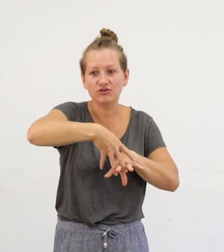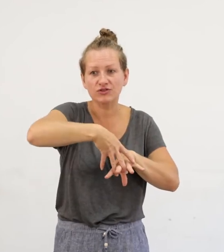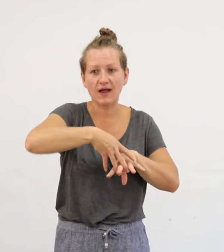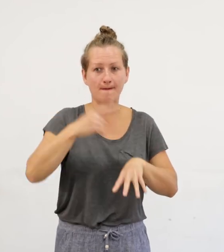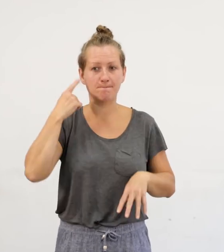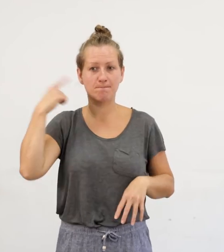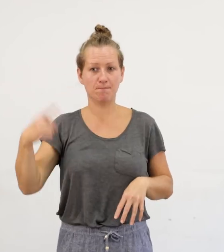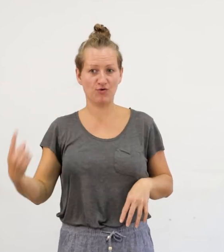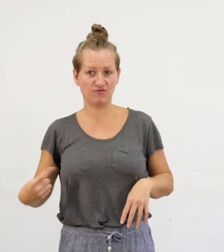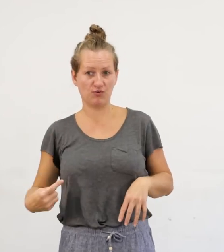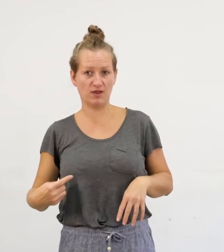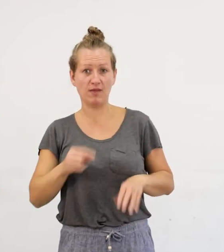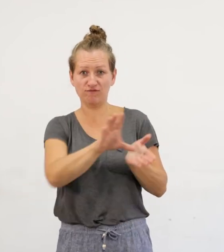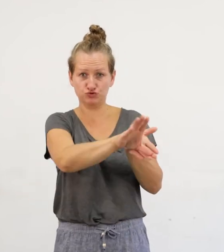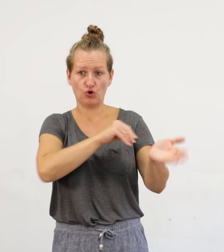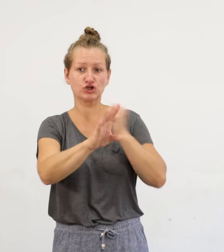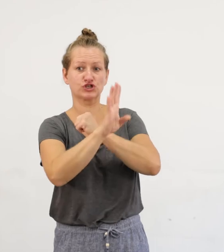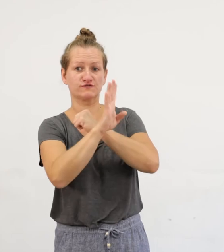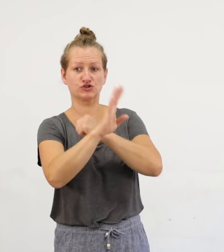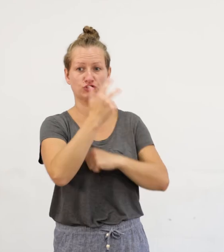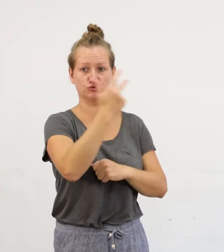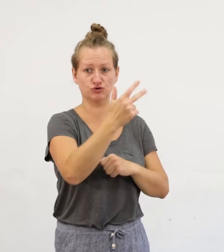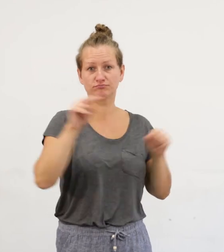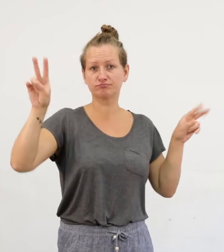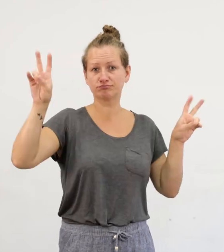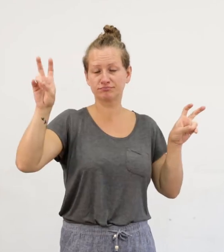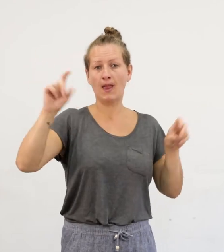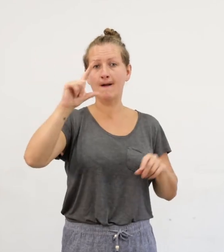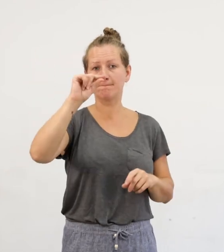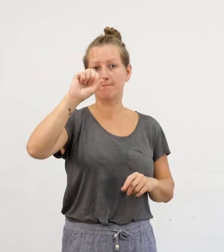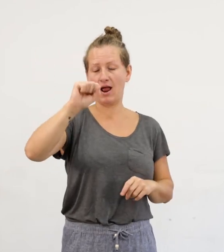na rzep naszywka z flagą biało-czerwoną.